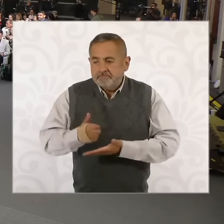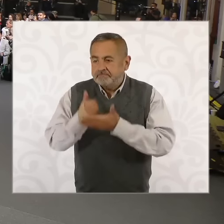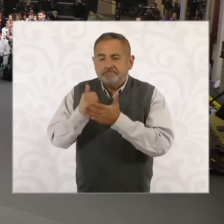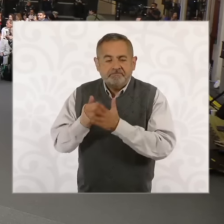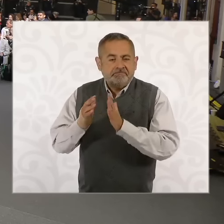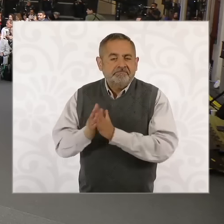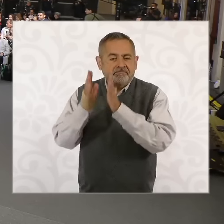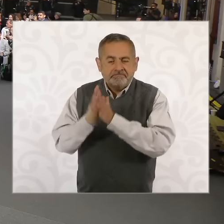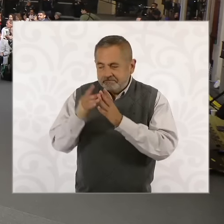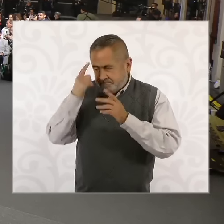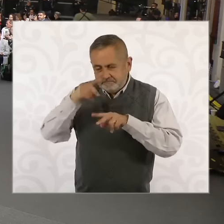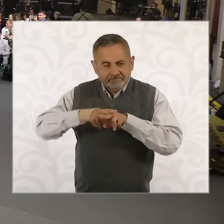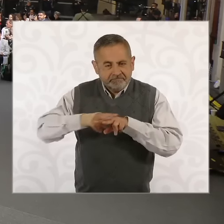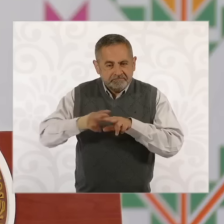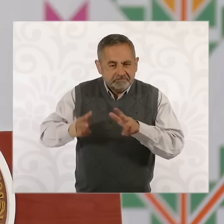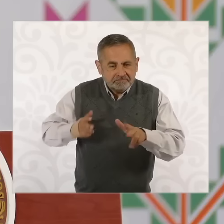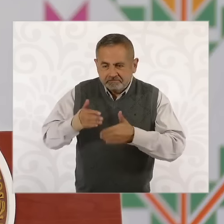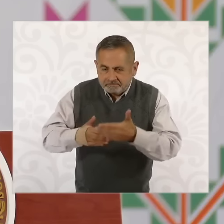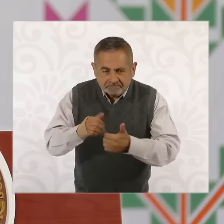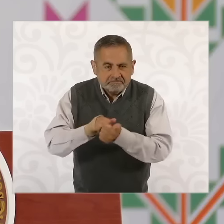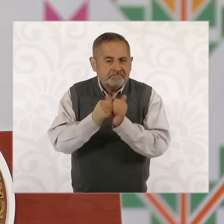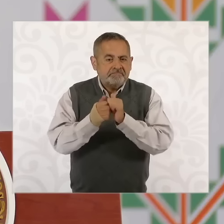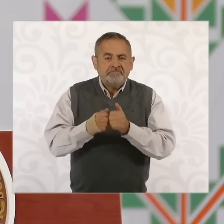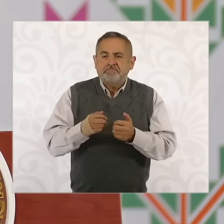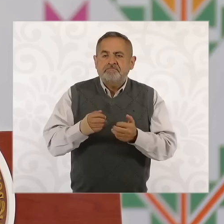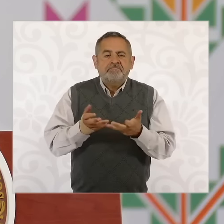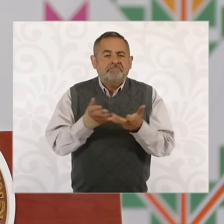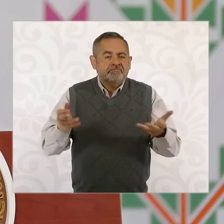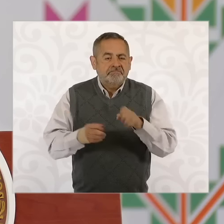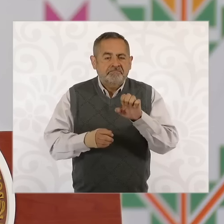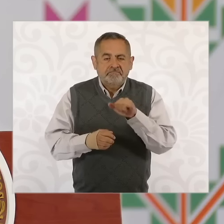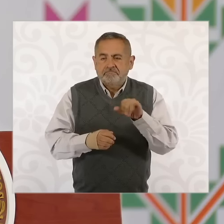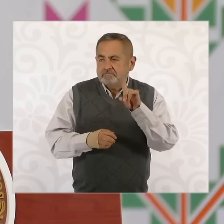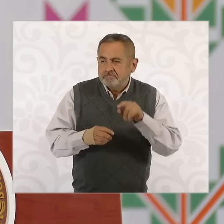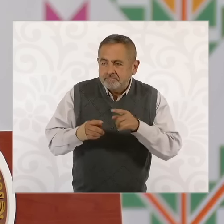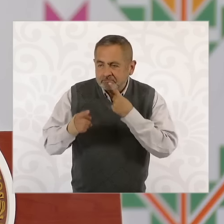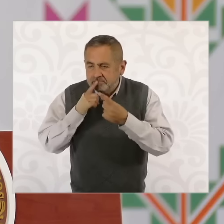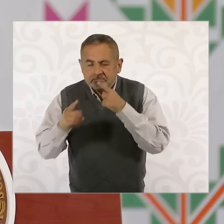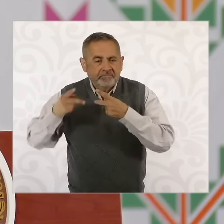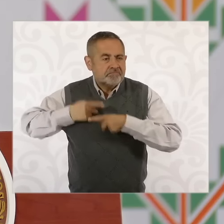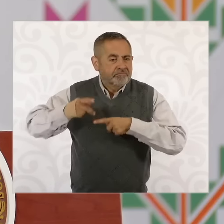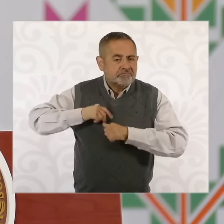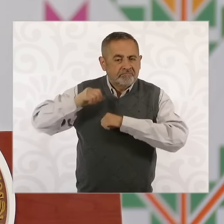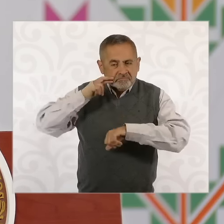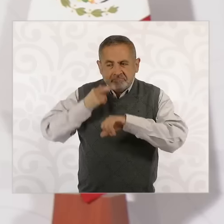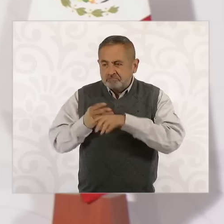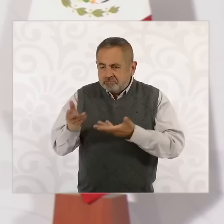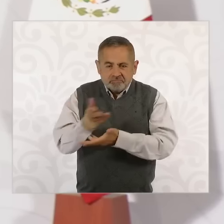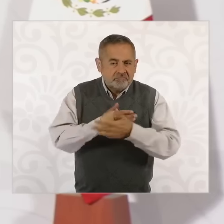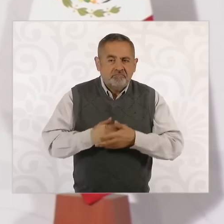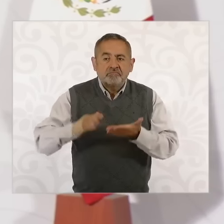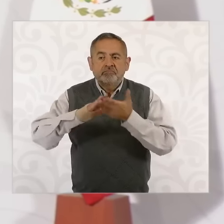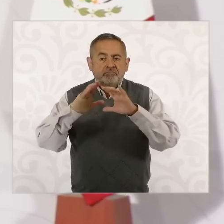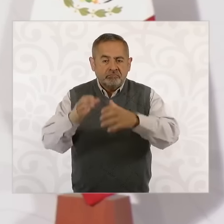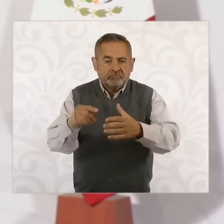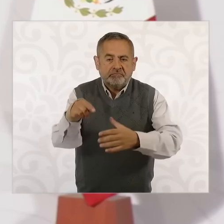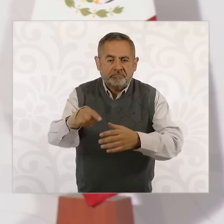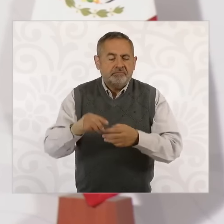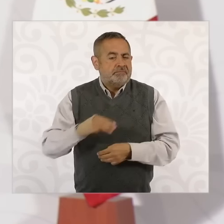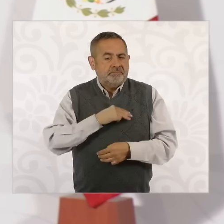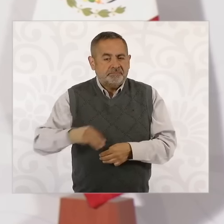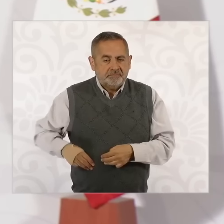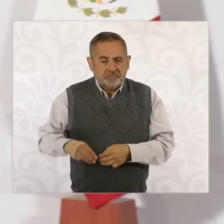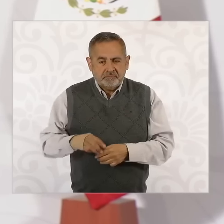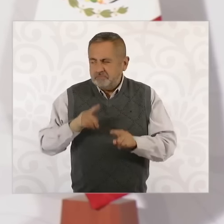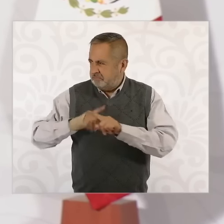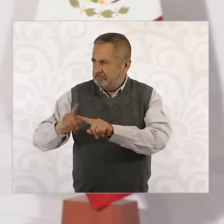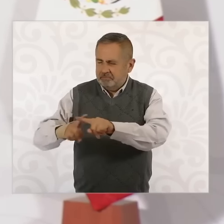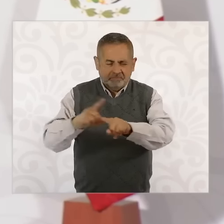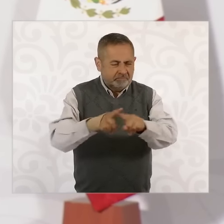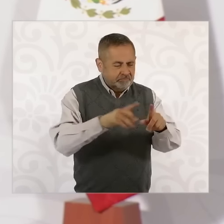de los trenes, ejidos, eh personas e comunidades, municipios, todos han estado, no hemos tenido